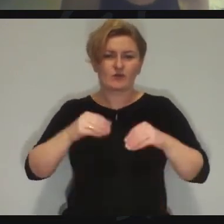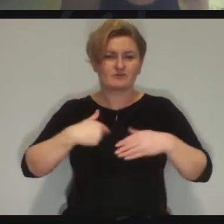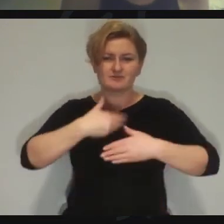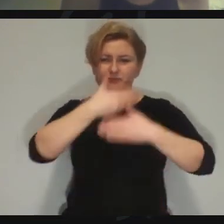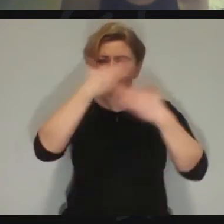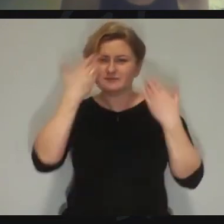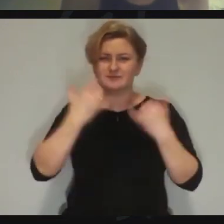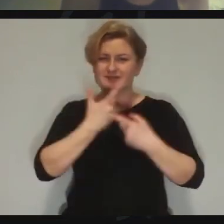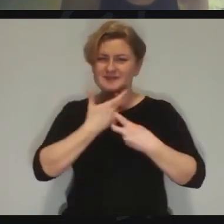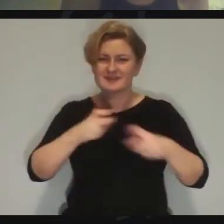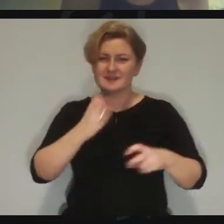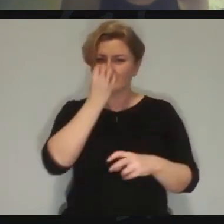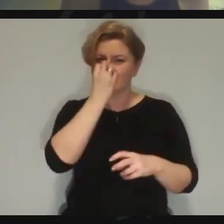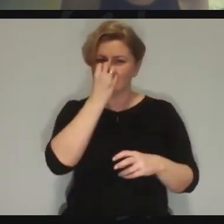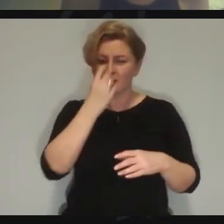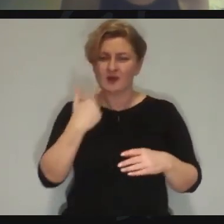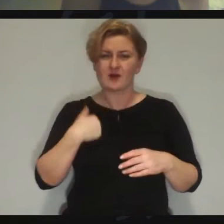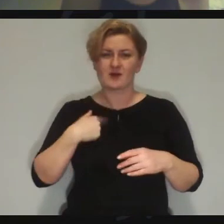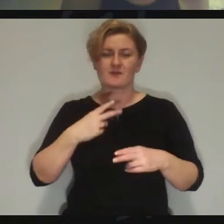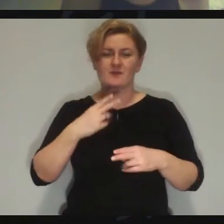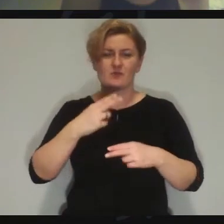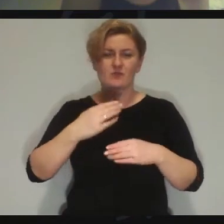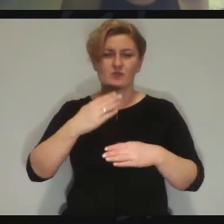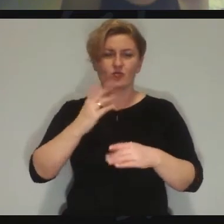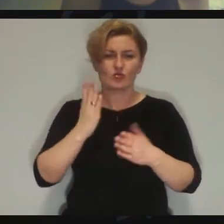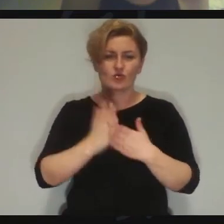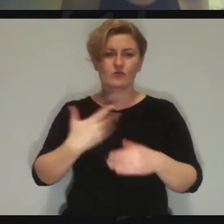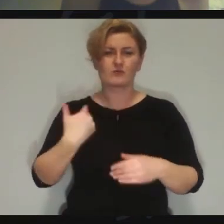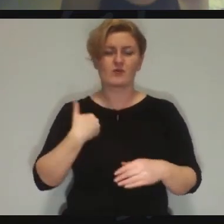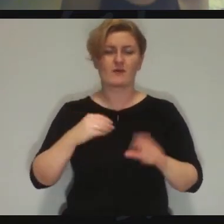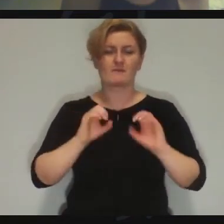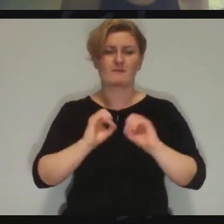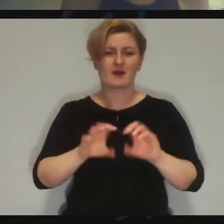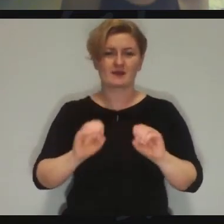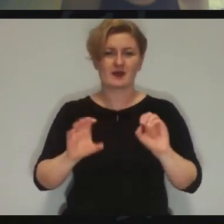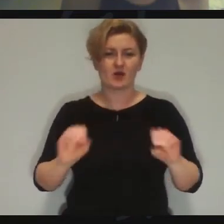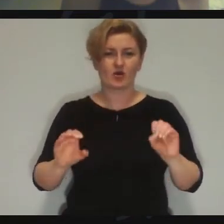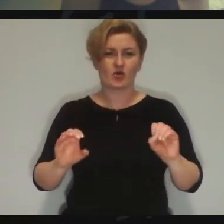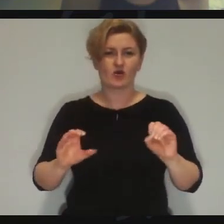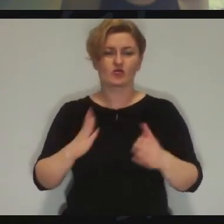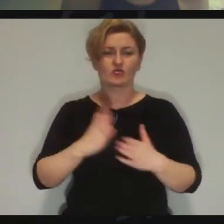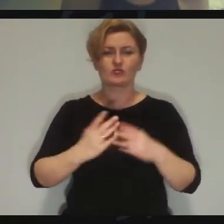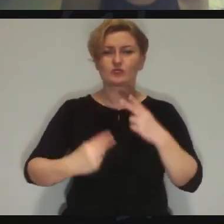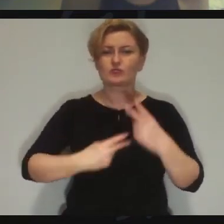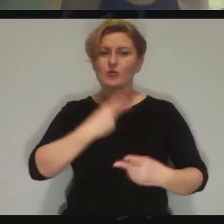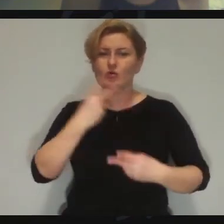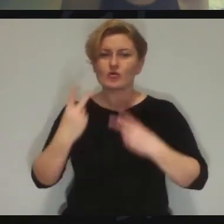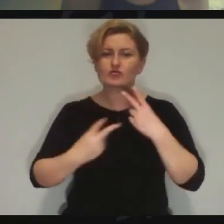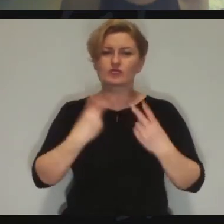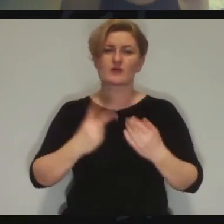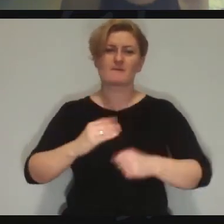Ta pasja przyszła do mnie, gdy byłam już pedagogiem i poszukiwałam ciągle metod,